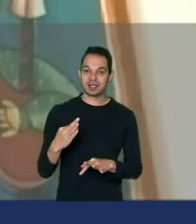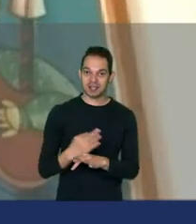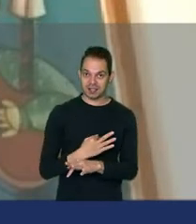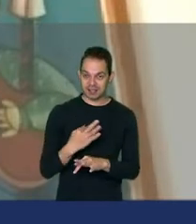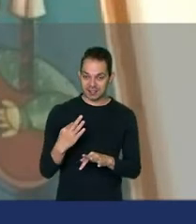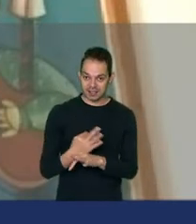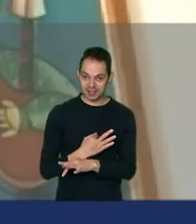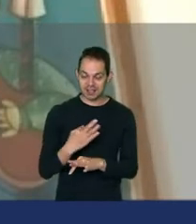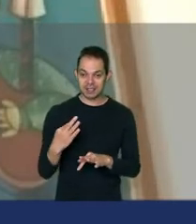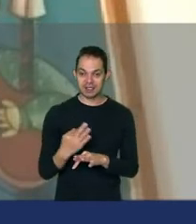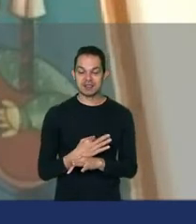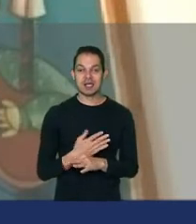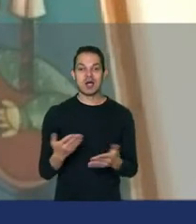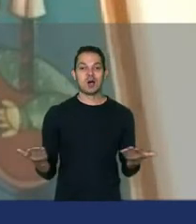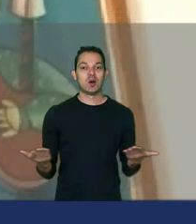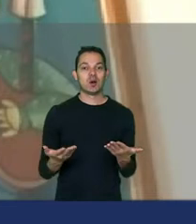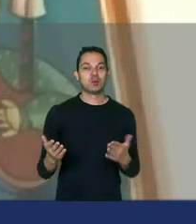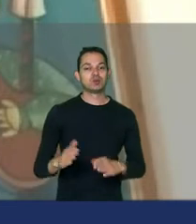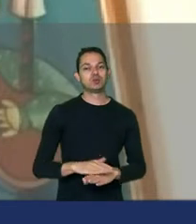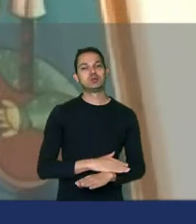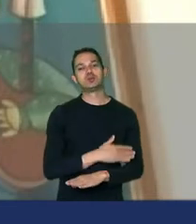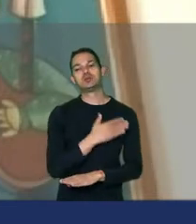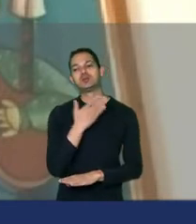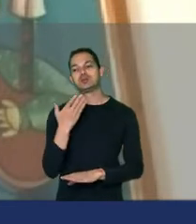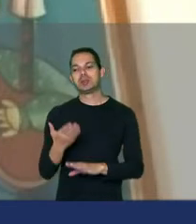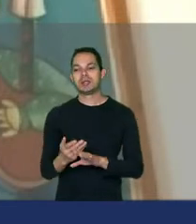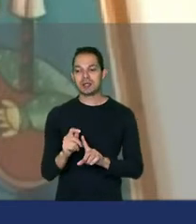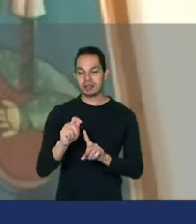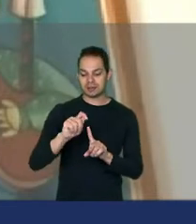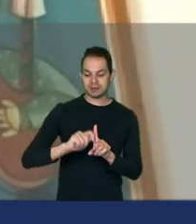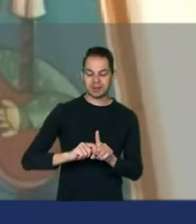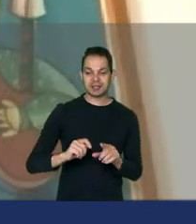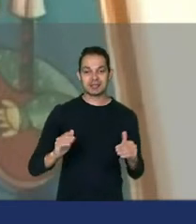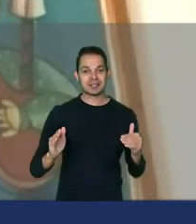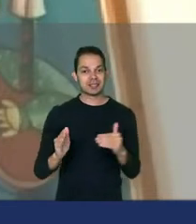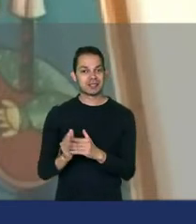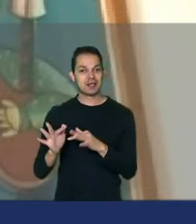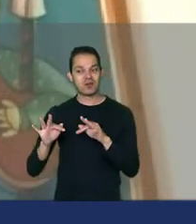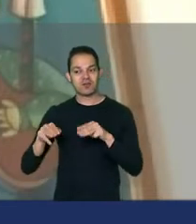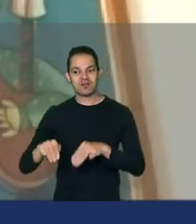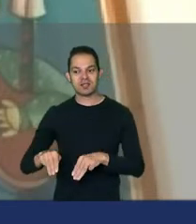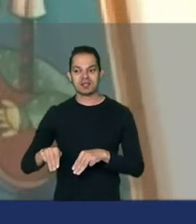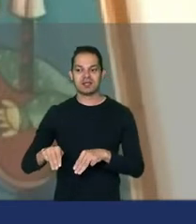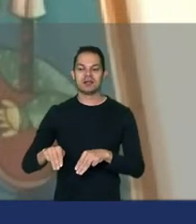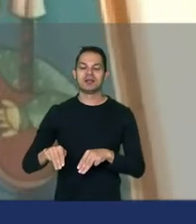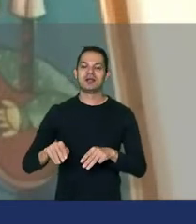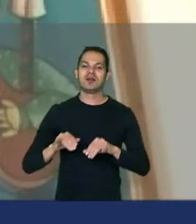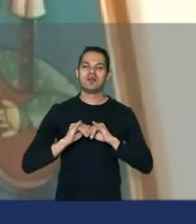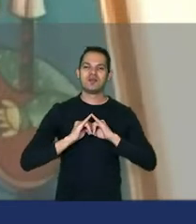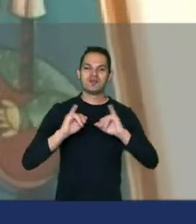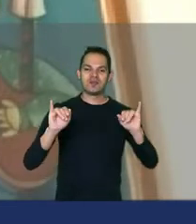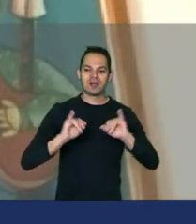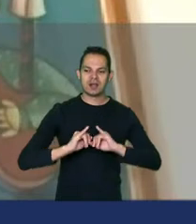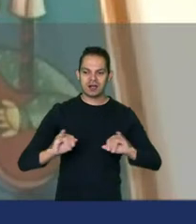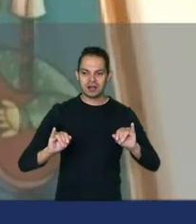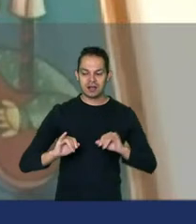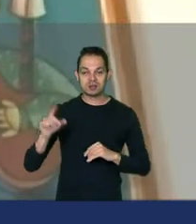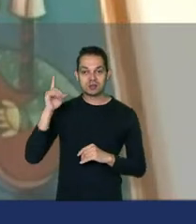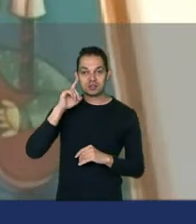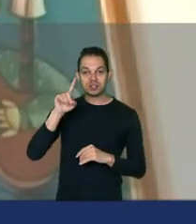PODER. OBRIGADA, PRESIDENTE, PELA TOLERÂNCIA E VAMOS AO LONGO DESSE DIA E DESTE MÊ S, ATÉ O FINAL D DELE, MENCIONAR ESSA DATA E AO MESMO TEMPO